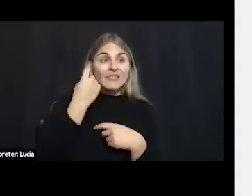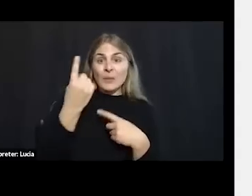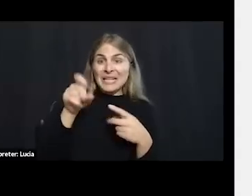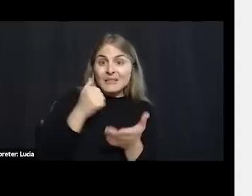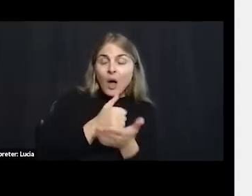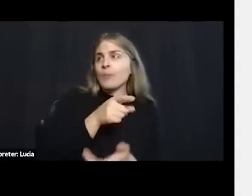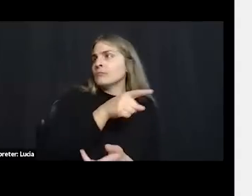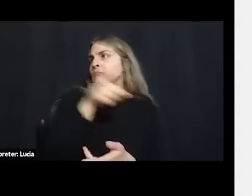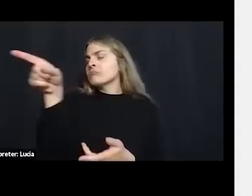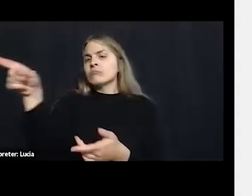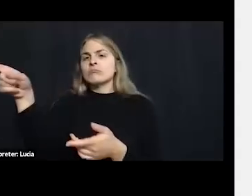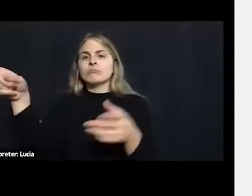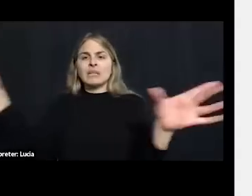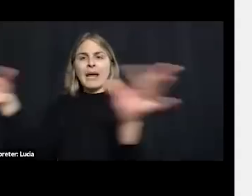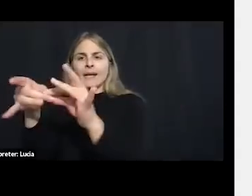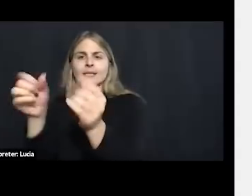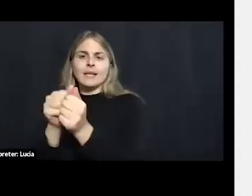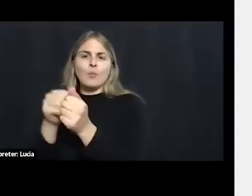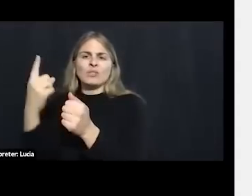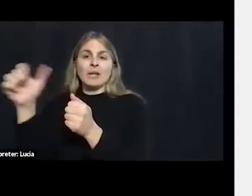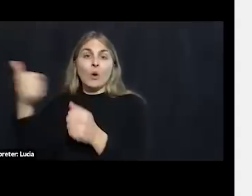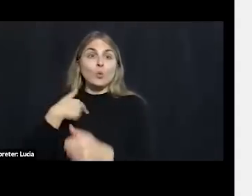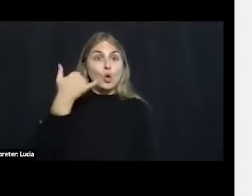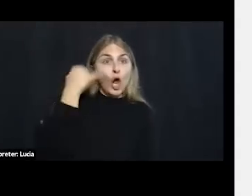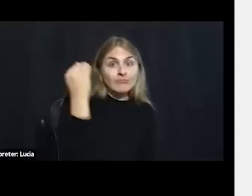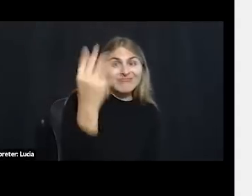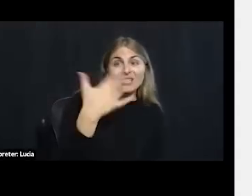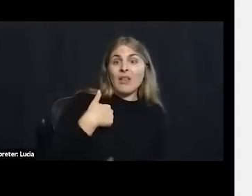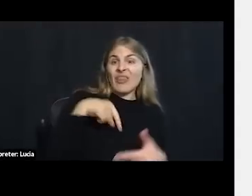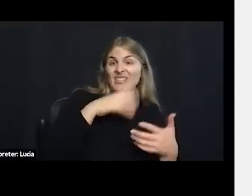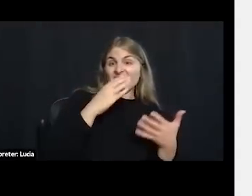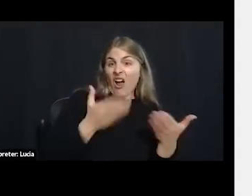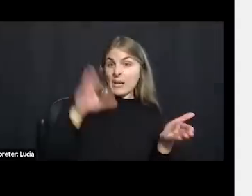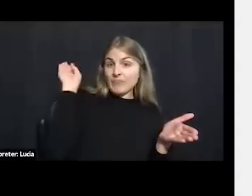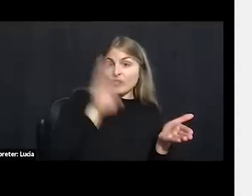y llamar para informarles sobre artículos con descuento. La mayoría de los participantes informaron